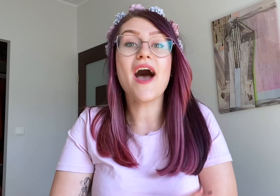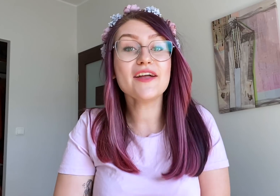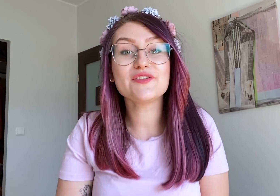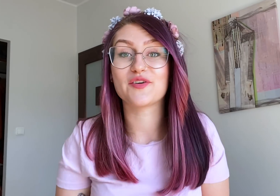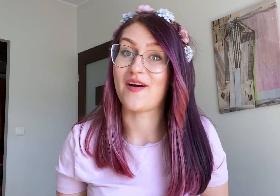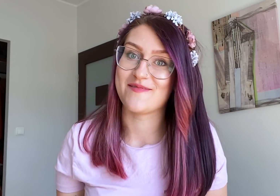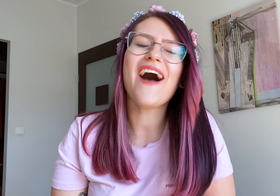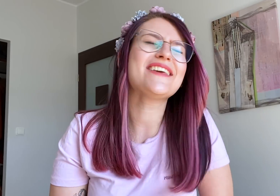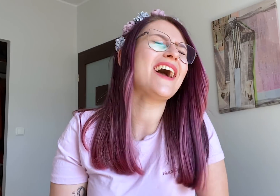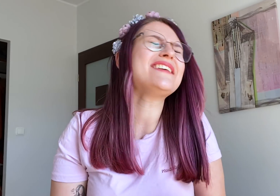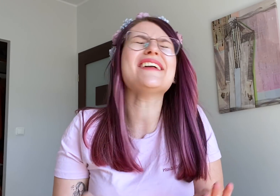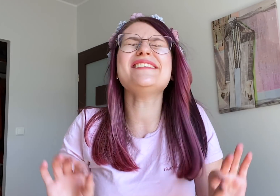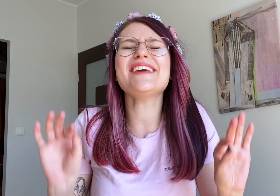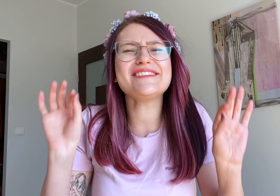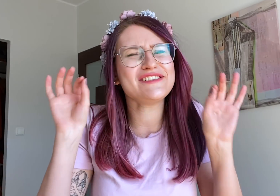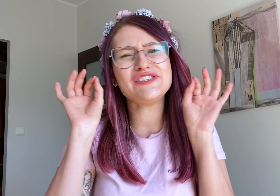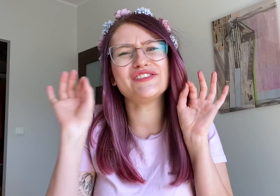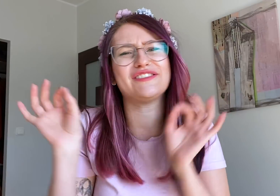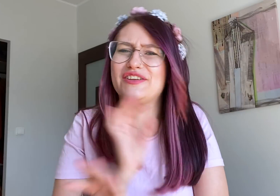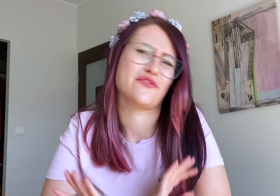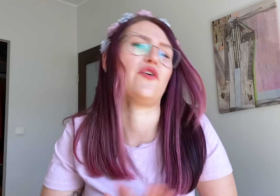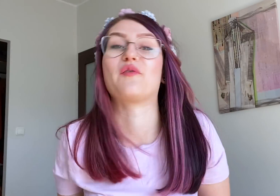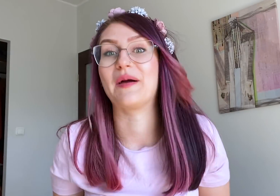Ani trochę, ani... nie, nie, nie, w ogóle.